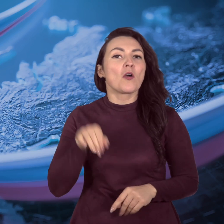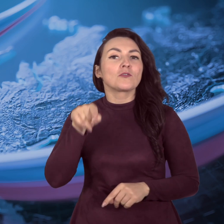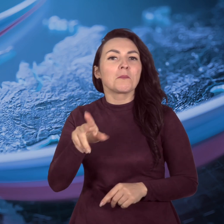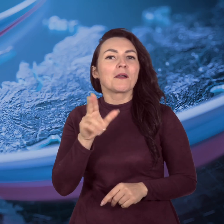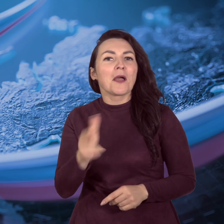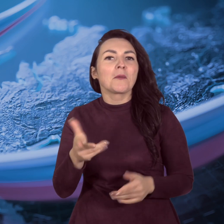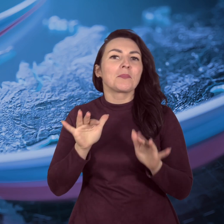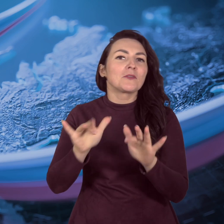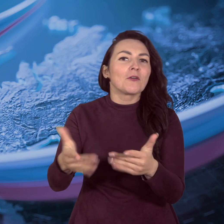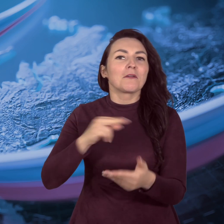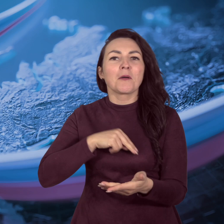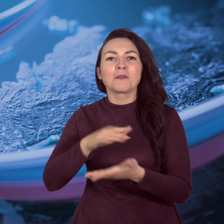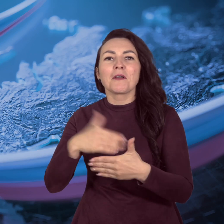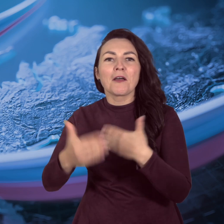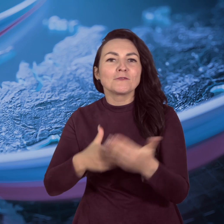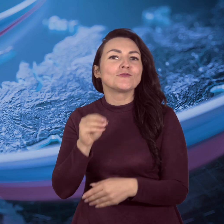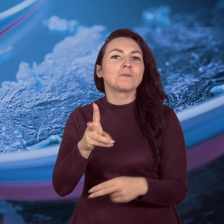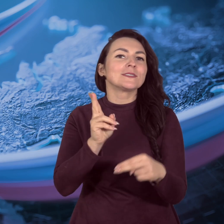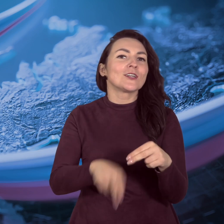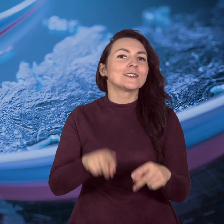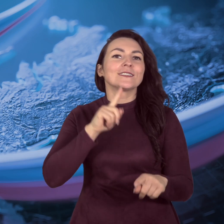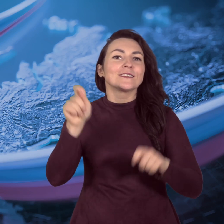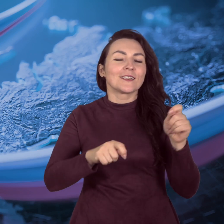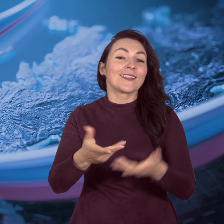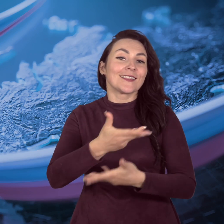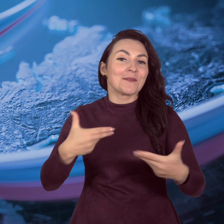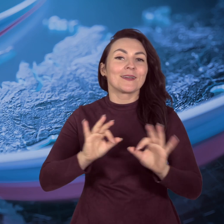О том, как пойдет работа дальше и чем закончилось заседание,